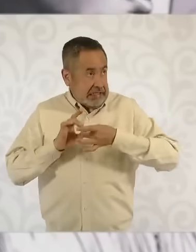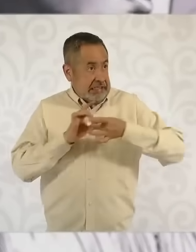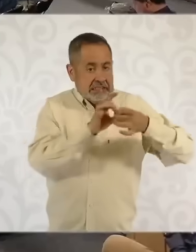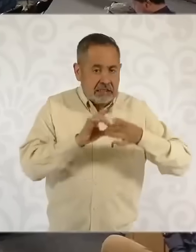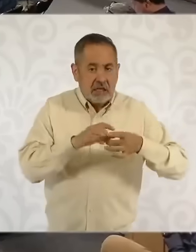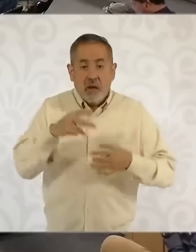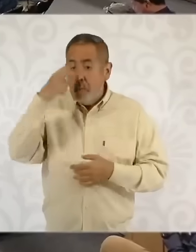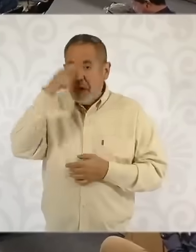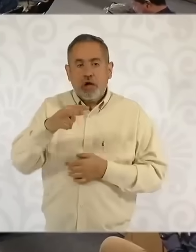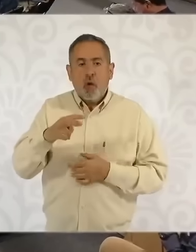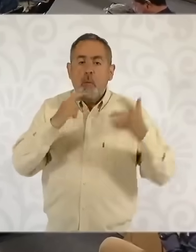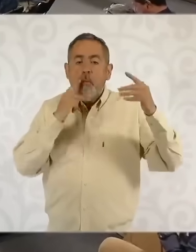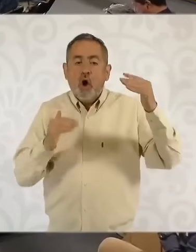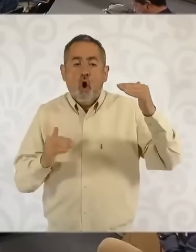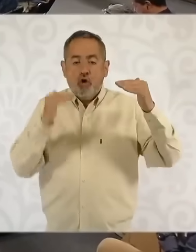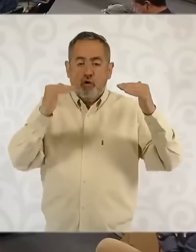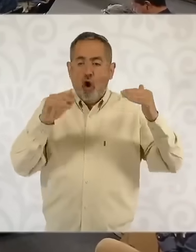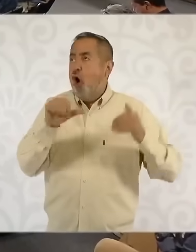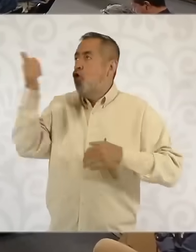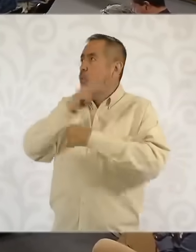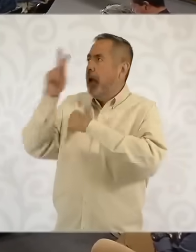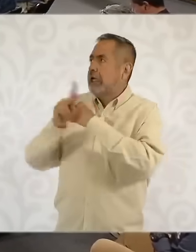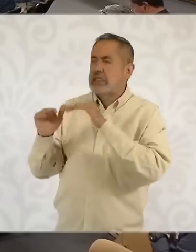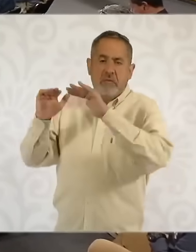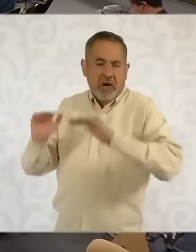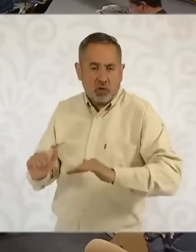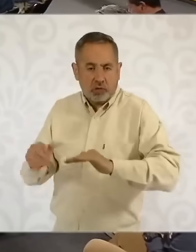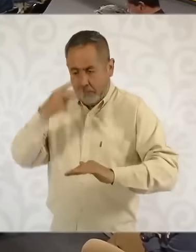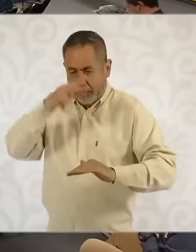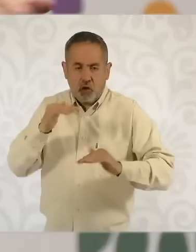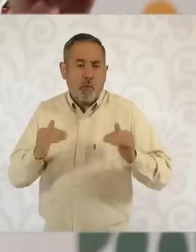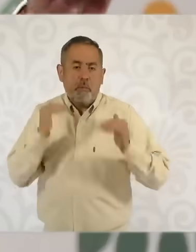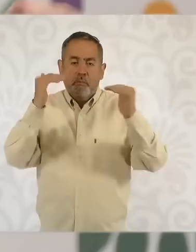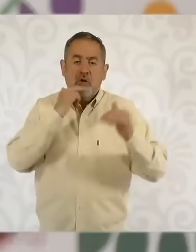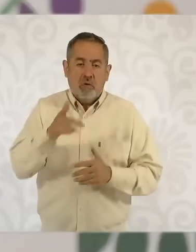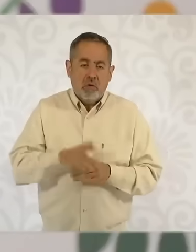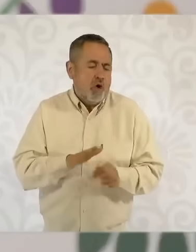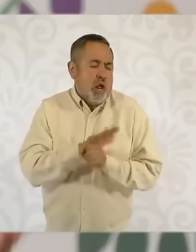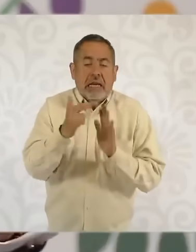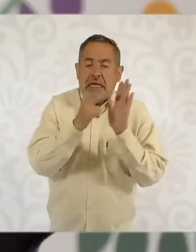esté en mejores condiciones que los demás países cualquiera que sean las nuevas reglas me refiero